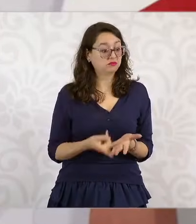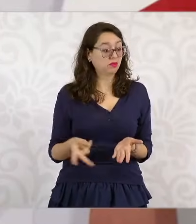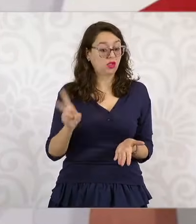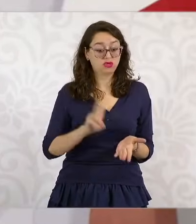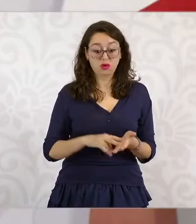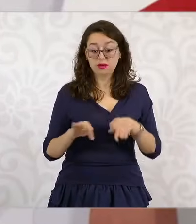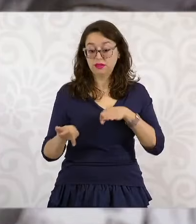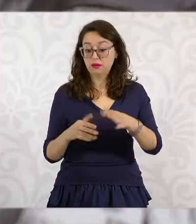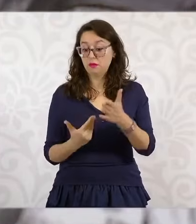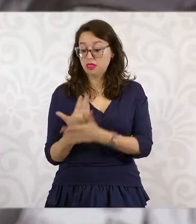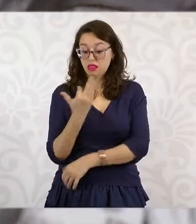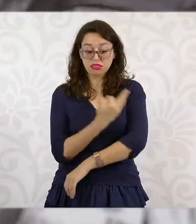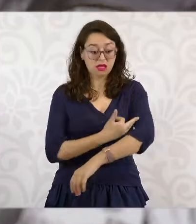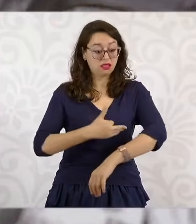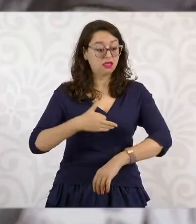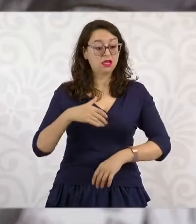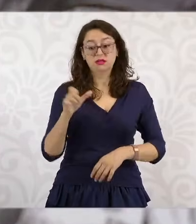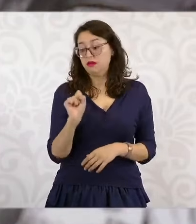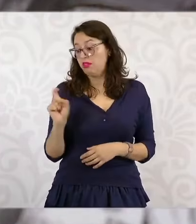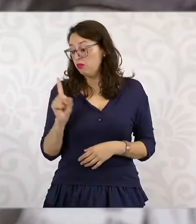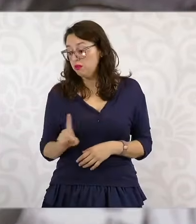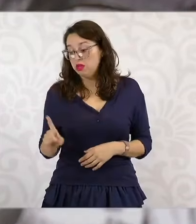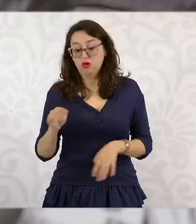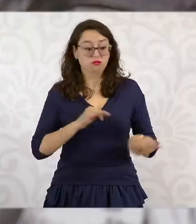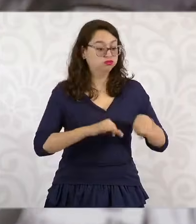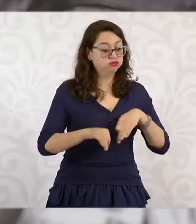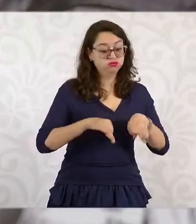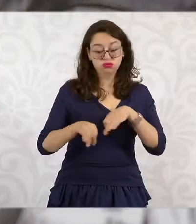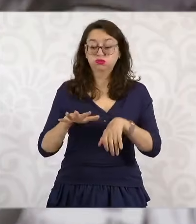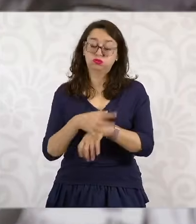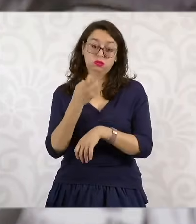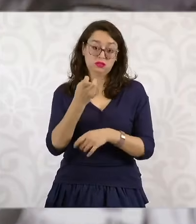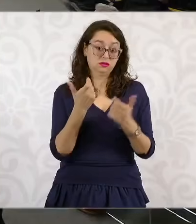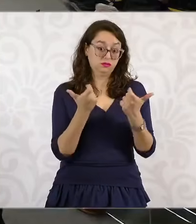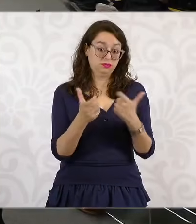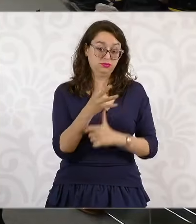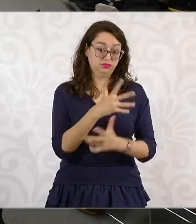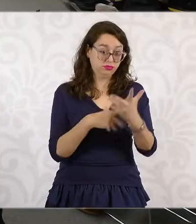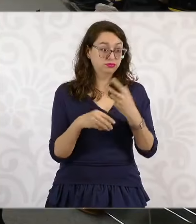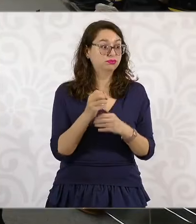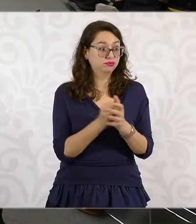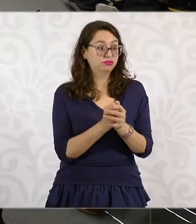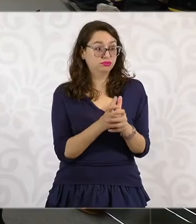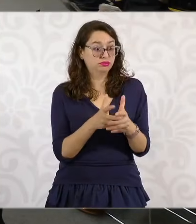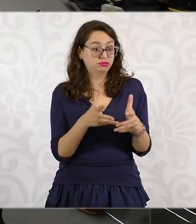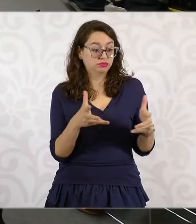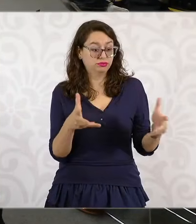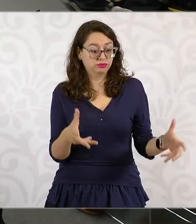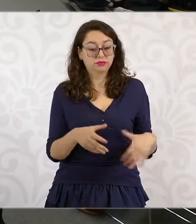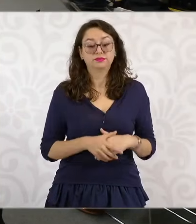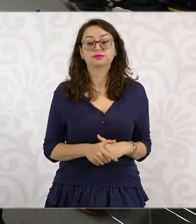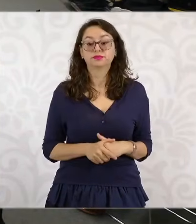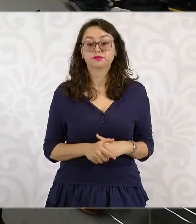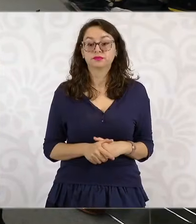sacamos las cosas adelante. Y de ahí viene mucho de la prosperidad. adelante. una bueno, ya sabemos